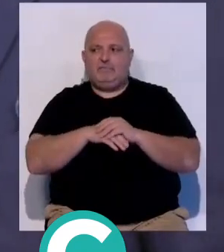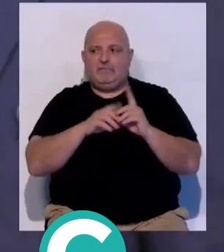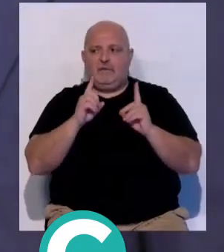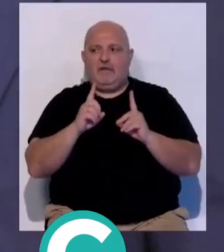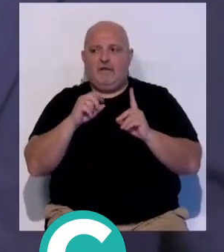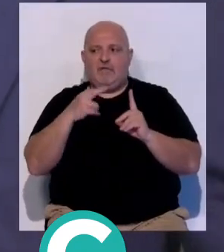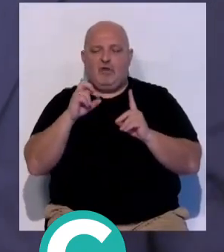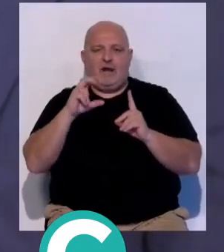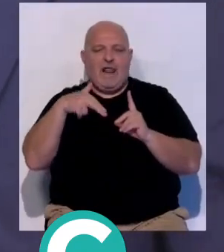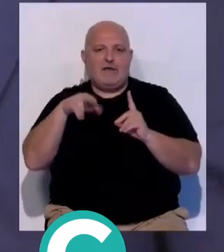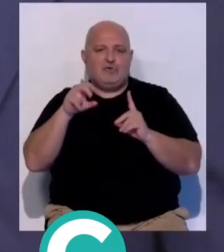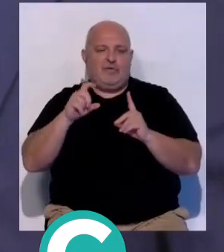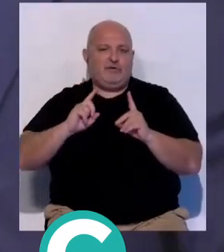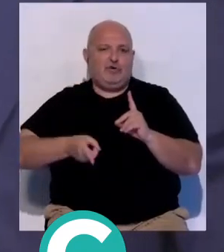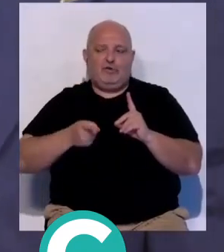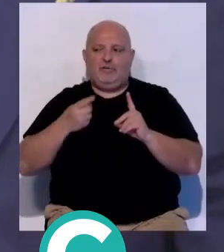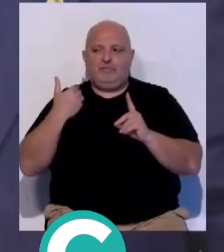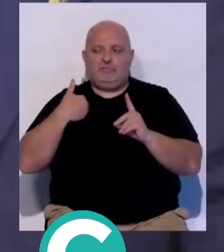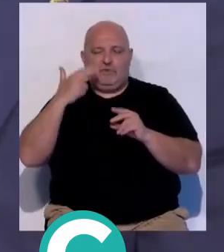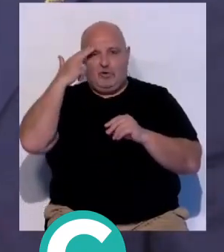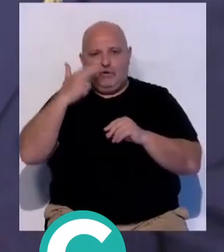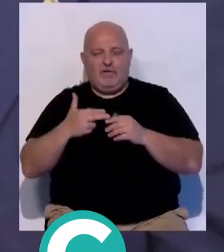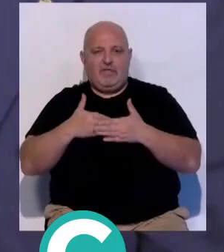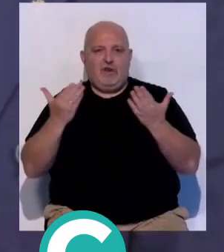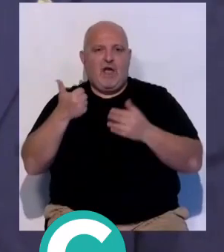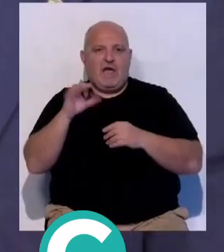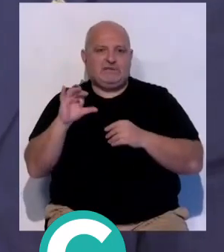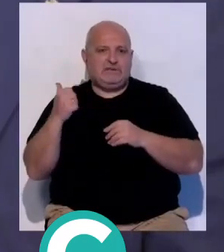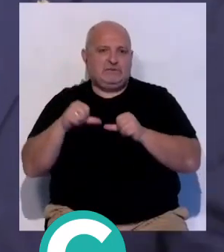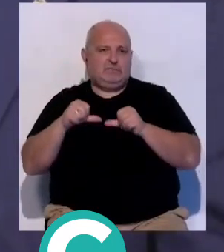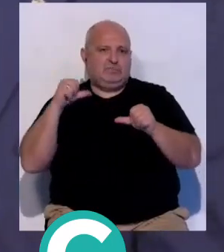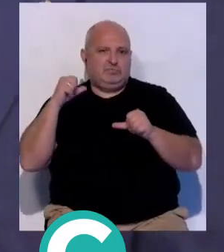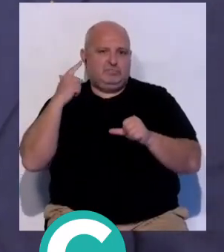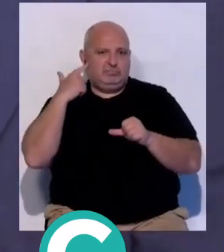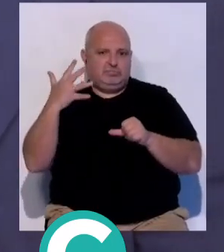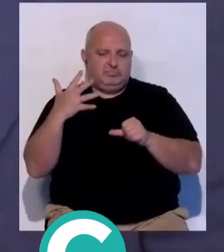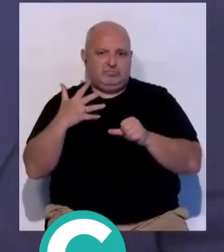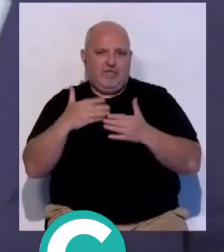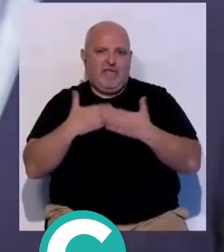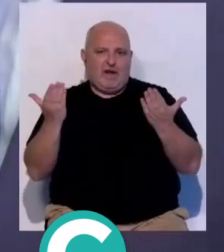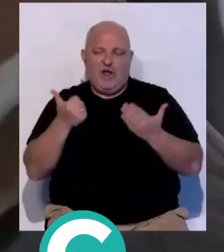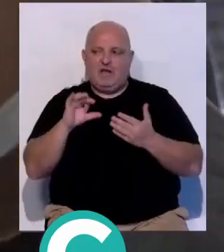Alfredo redaño director honorífico del diario as por su trayectoria soy una persona que nos